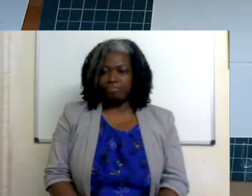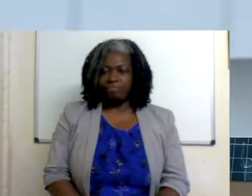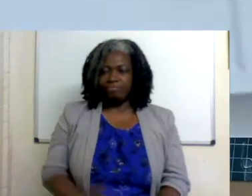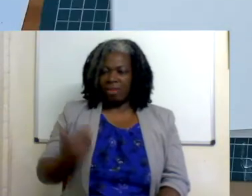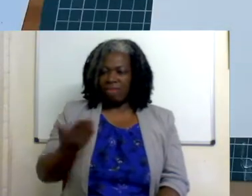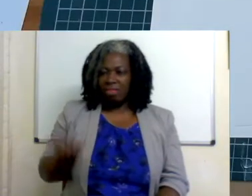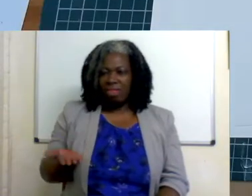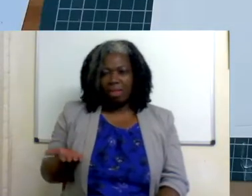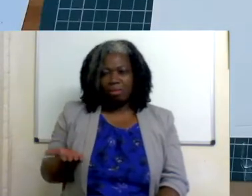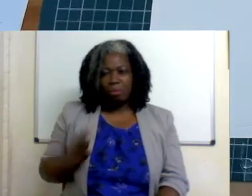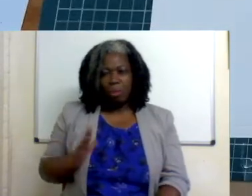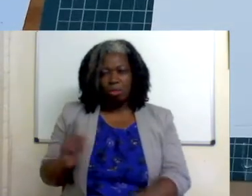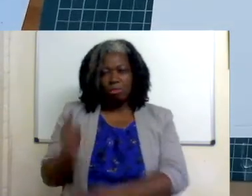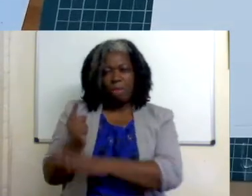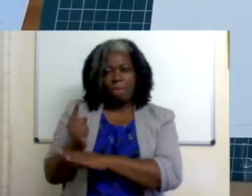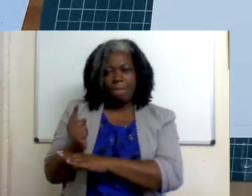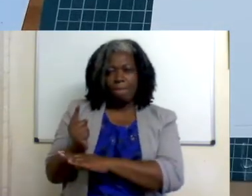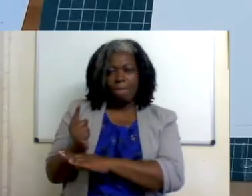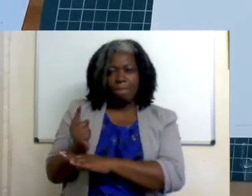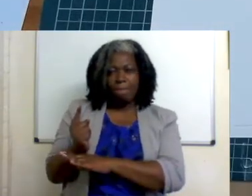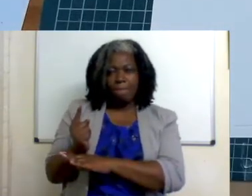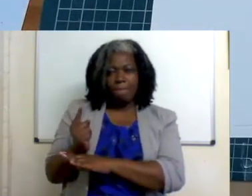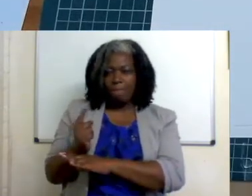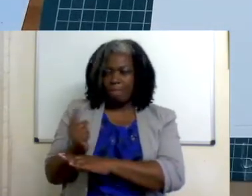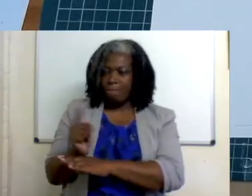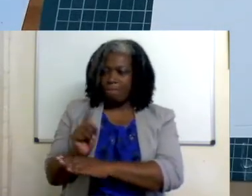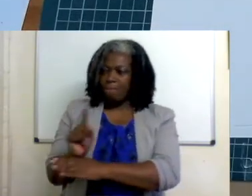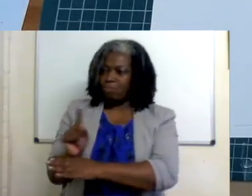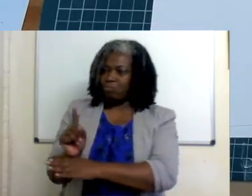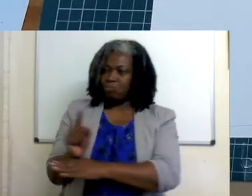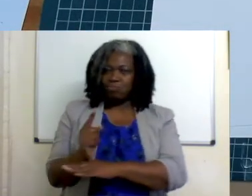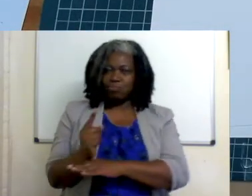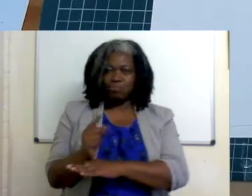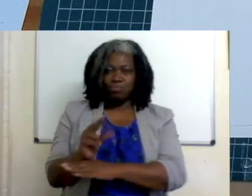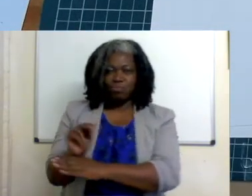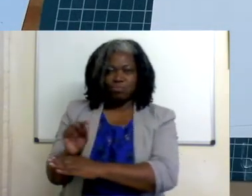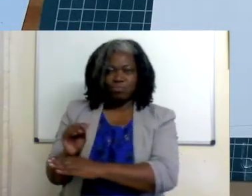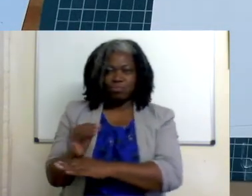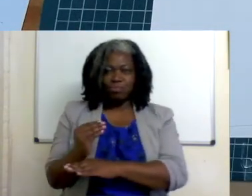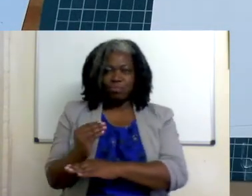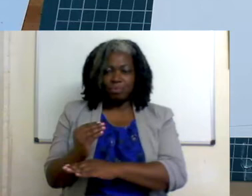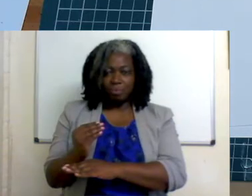ze ta kachna musi stat, a tady